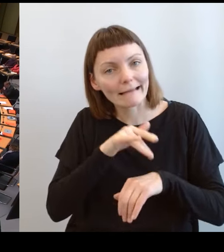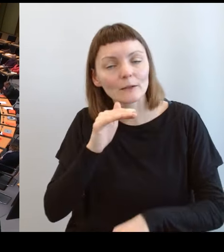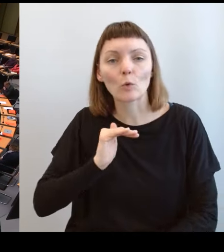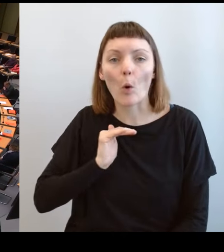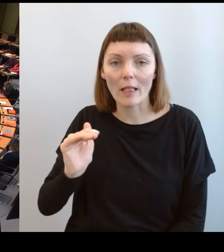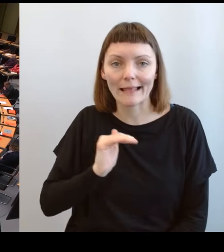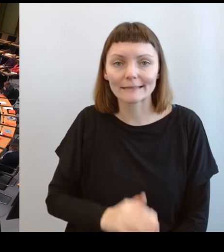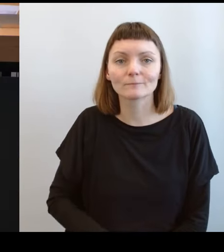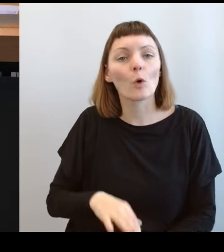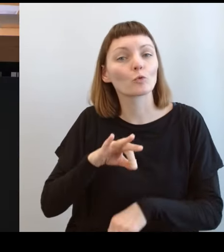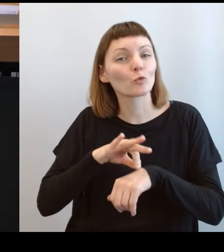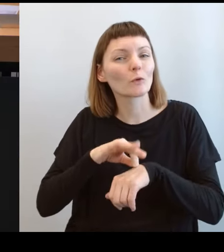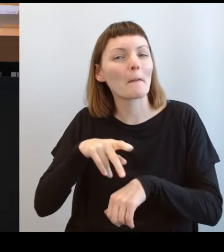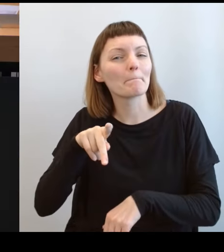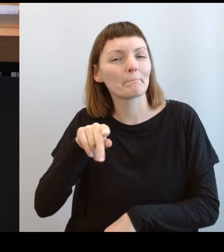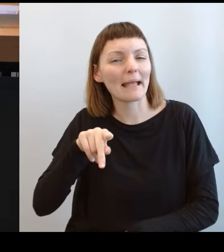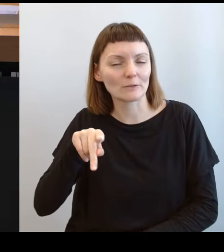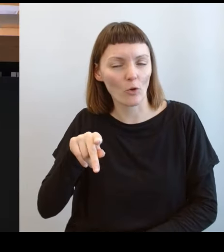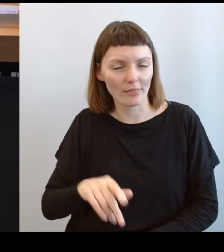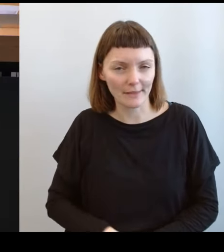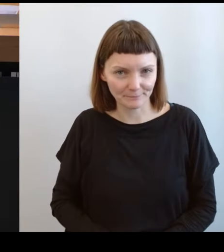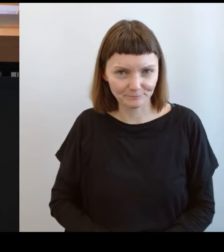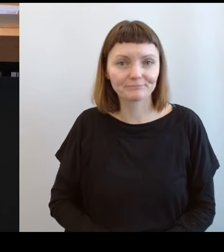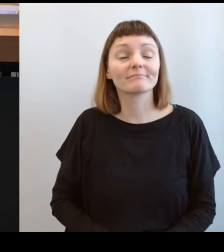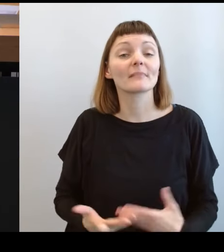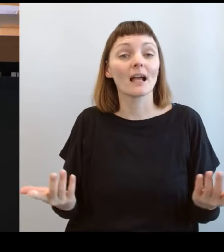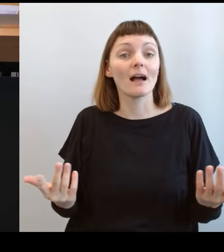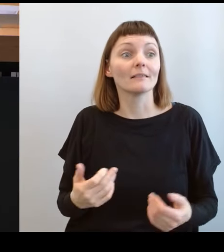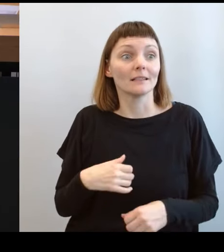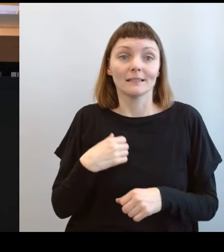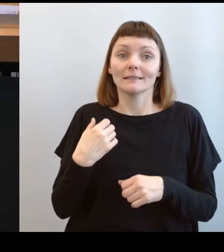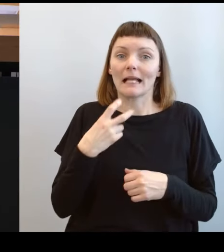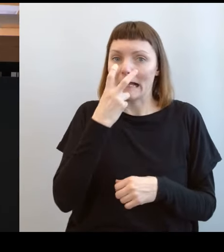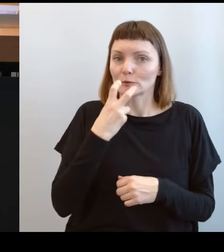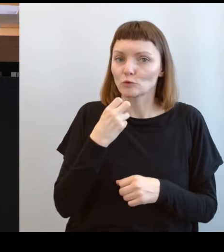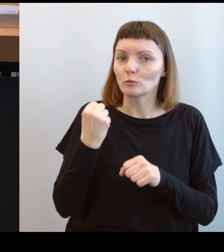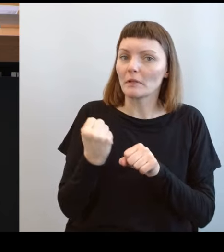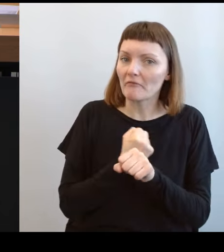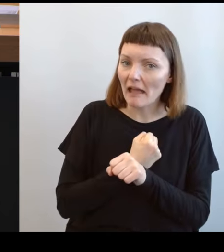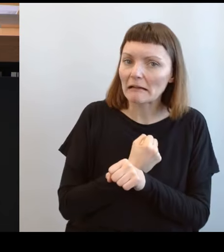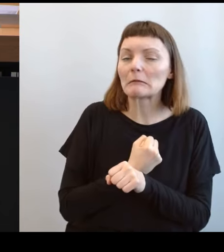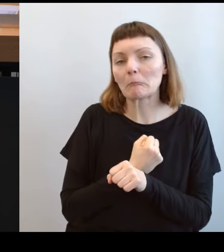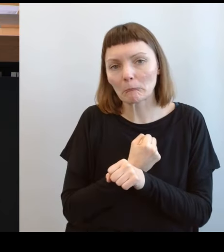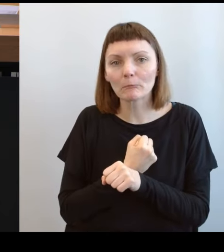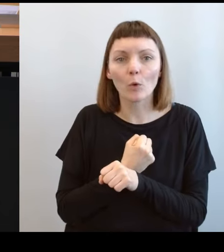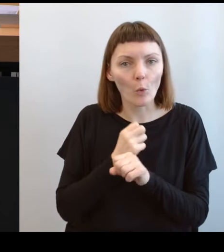ich da jetzt nicht rausgehört. Aber das ging schon in die richtige Richtung. Wir sind da wie oft grundsätzlich einer Meinung.